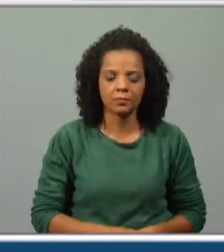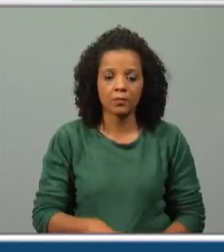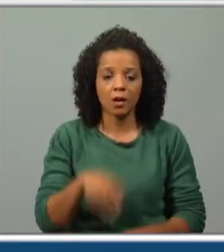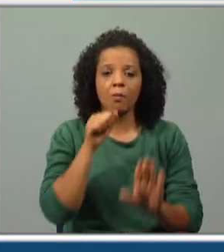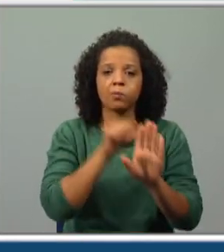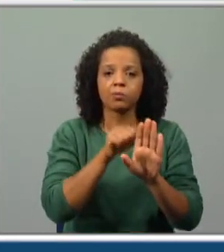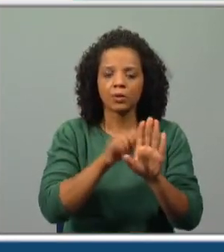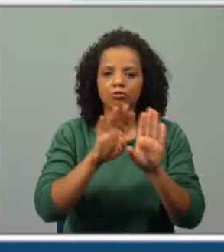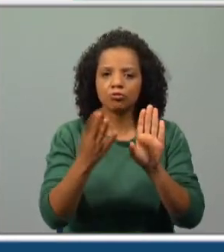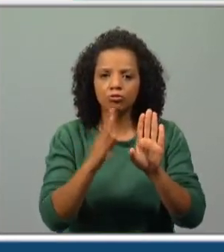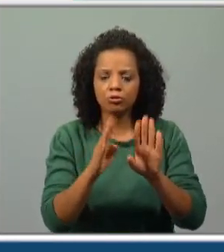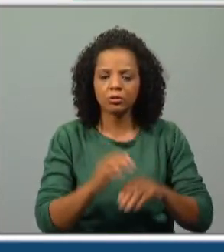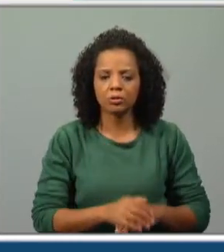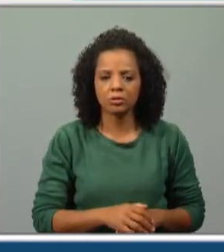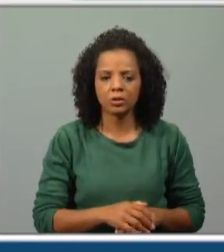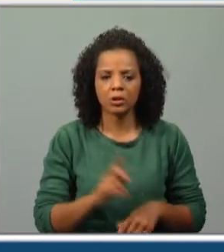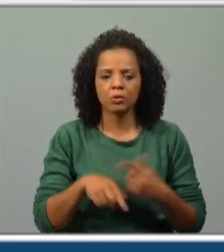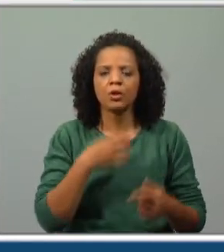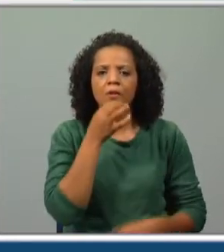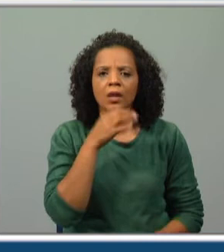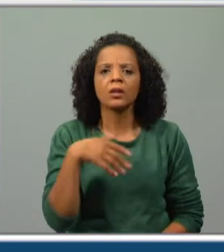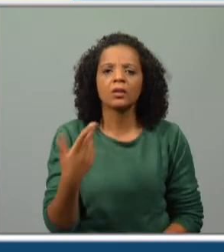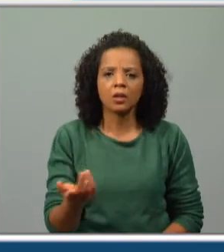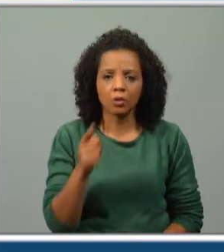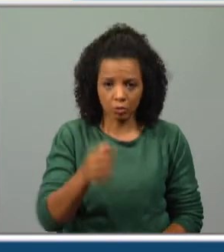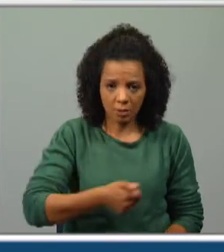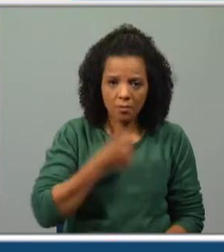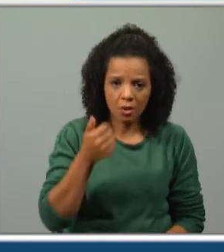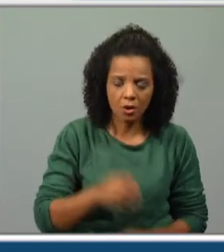perguntou se eu estava lá aí eu falei oi seu Damião o senhor Melhorou Ele tava 問我在不在我打招呼達米昂先生，你進步了他是